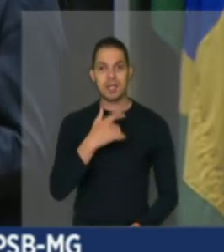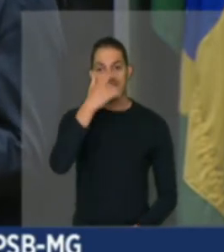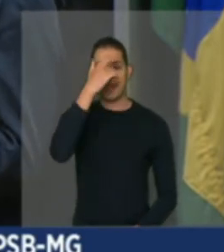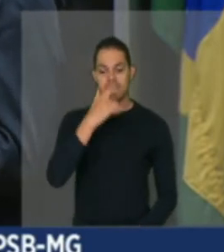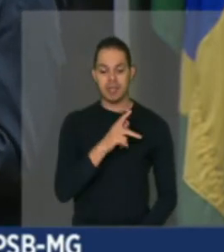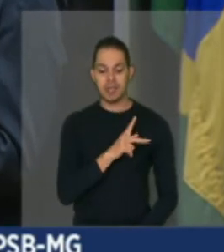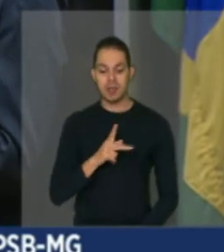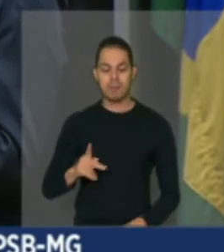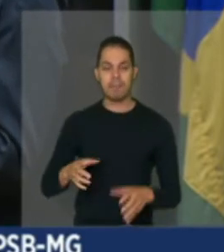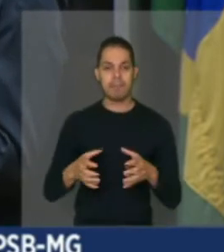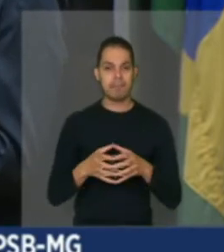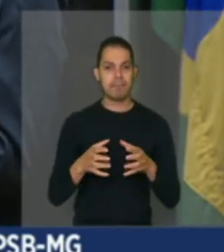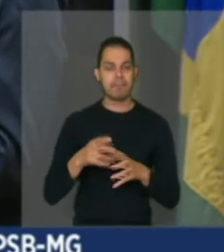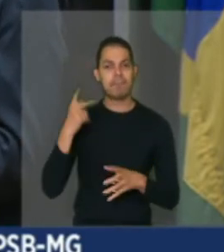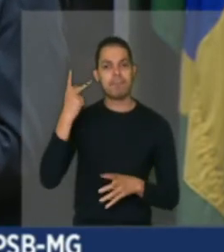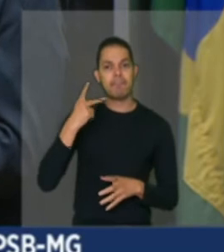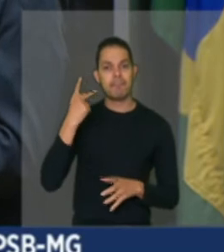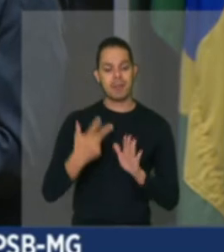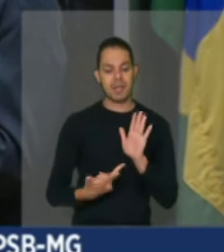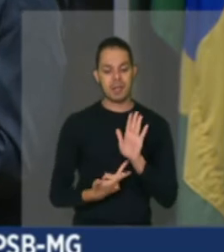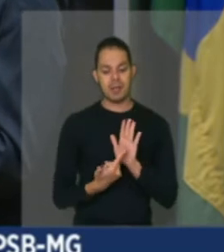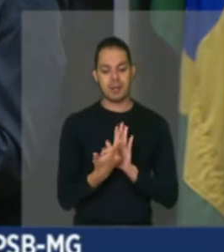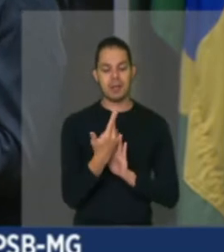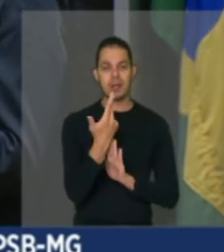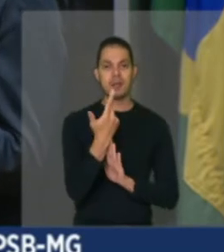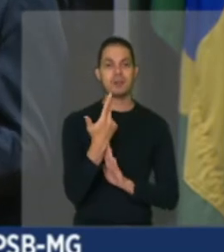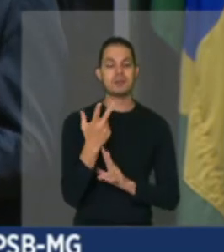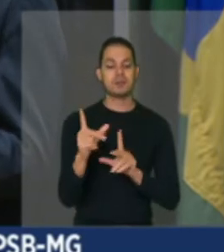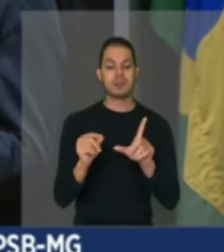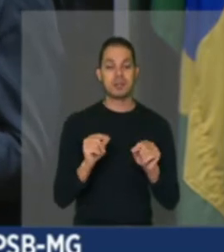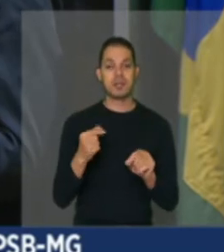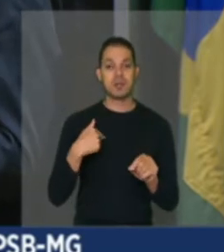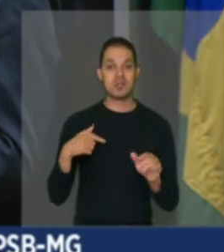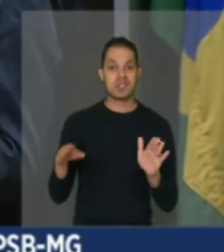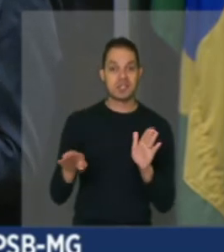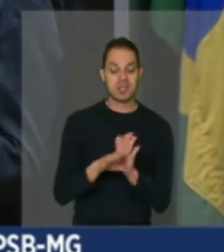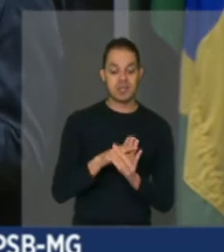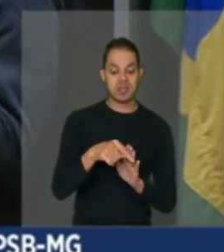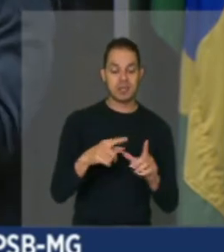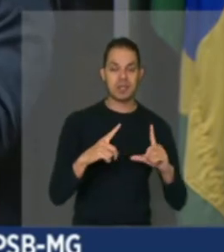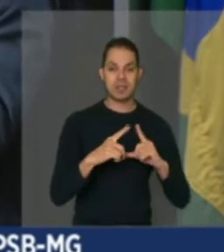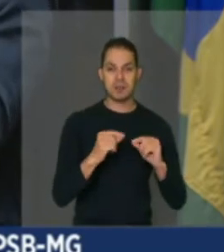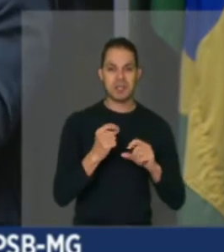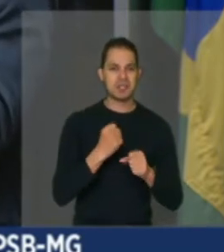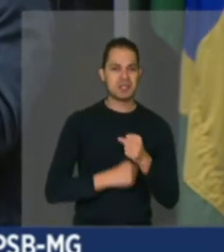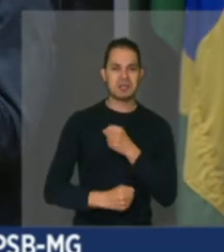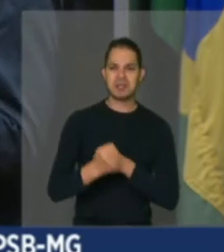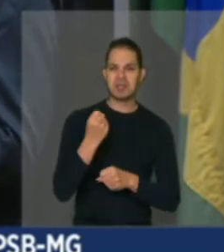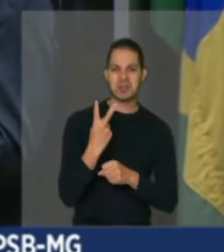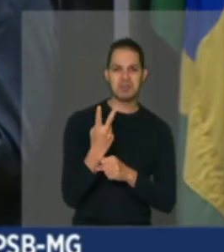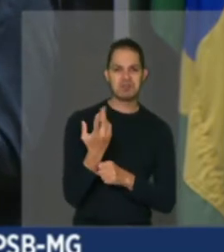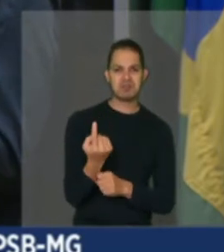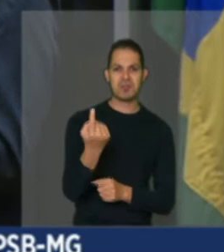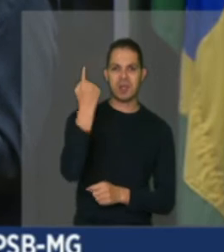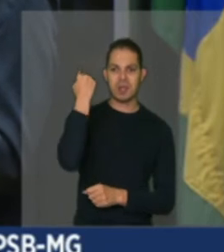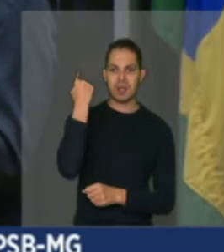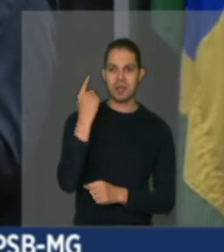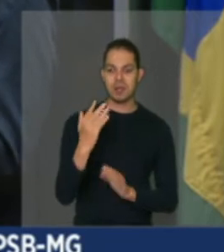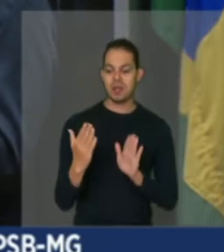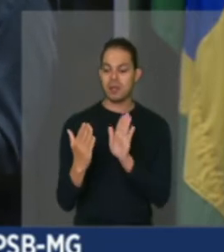FRENTE PARLAMENTAR DAS CIRURGIAS ELETIVAS, QUANDO EU CHEGUEI AQUI EM BRASÍLIA HÁ 2 ANOS E POUCO ATRÁS, PROCUREI O SENADOR RODRIGO PACHECO PARA FAZER UMA